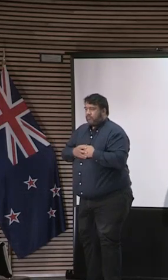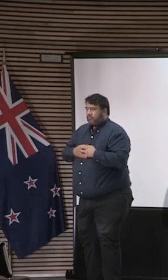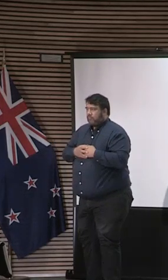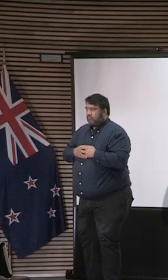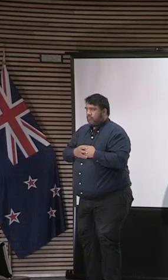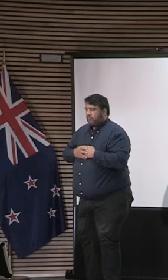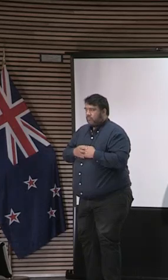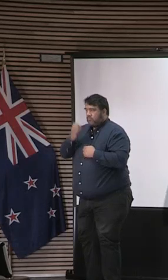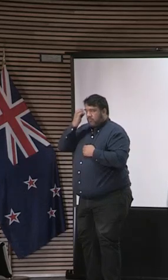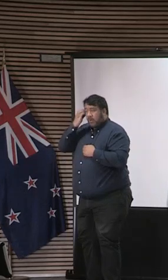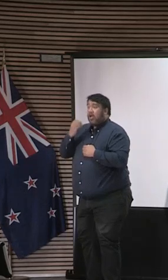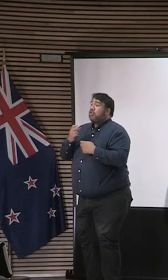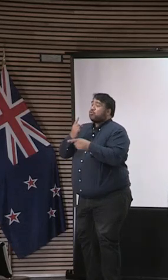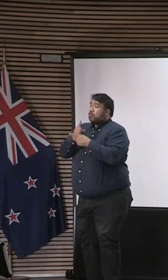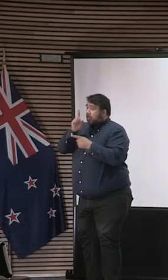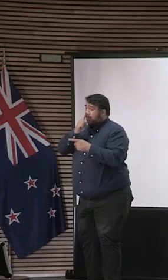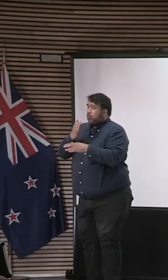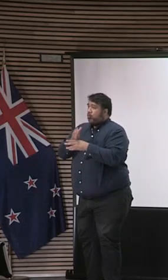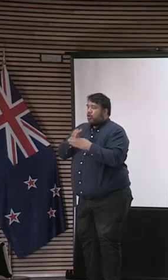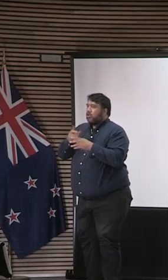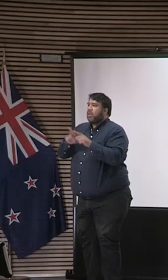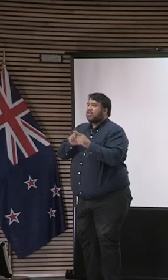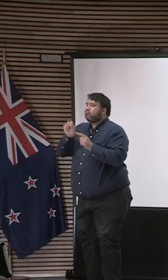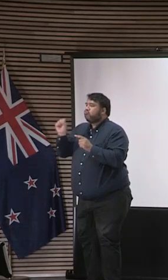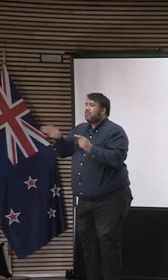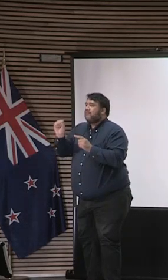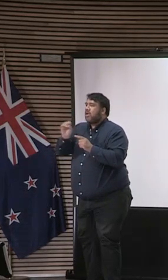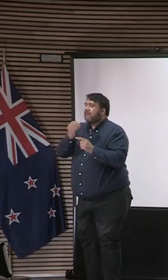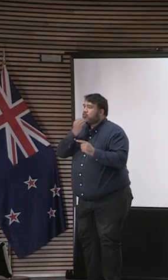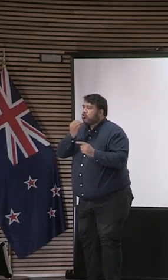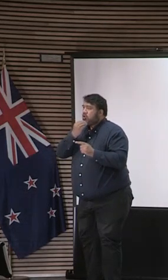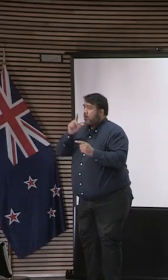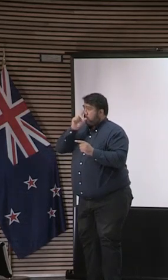e maatau i roto i te raakau a ka taea te kite i nga taangata o te whanau e tino hiahia ana ratou kia kite, kaore e rua nga aitua.